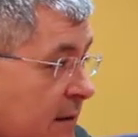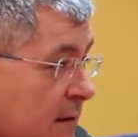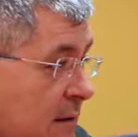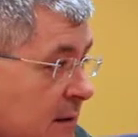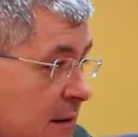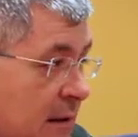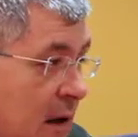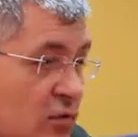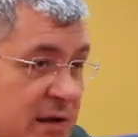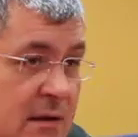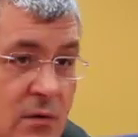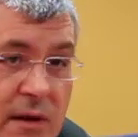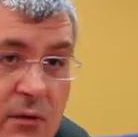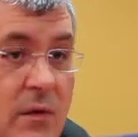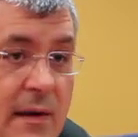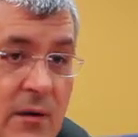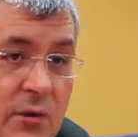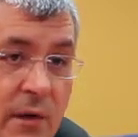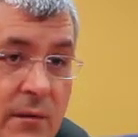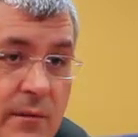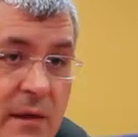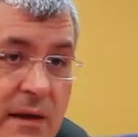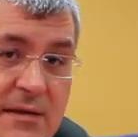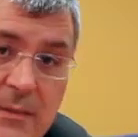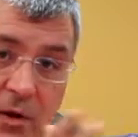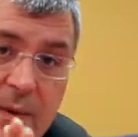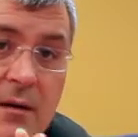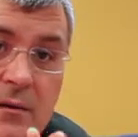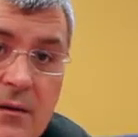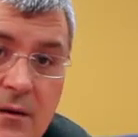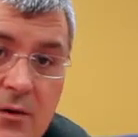en la lucha con la denuncia de la corrupción. Este es el panorama